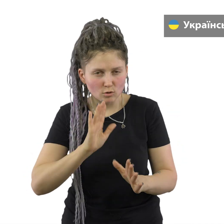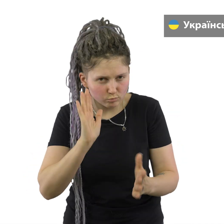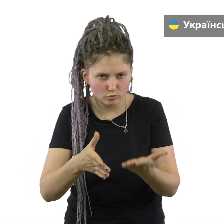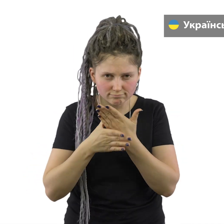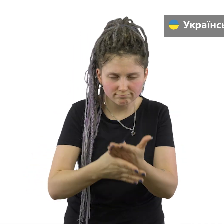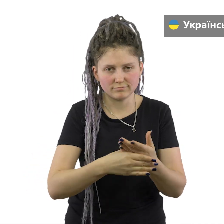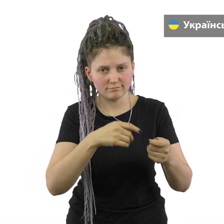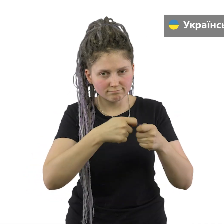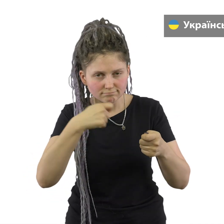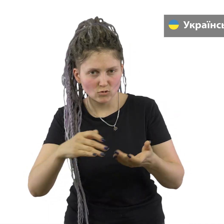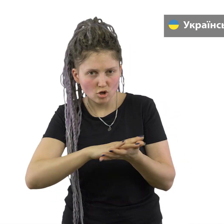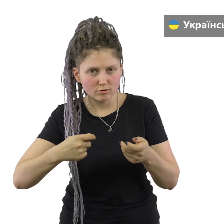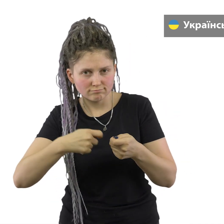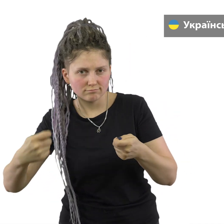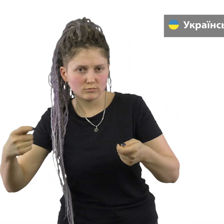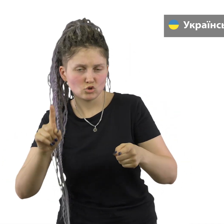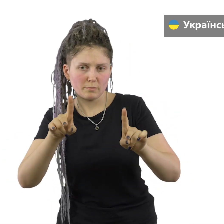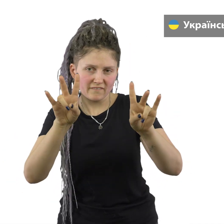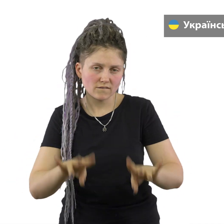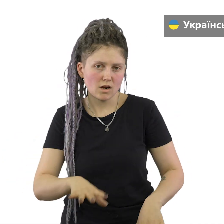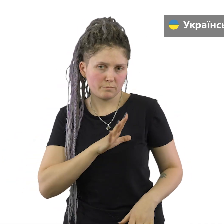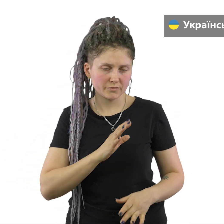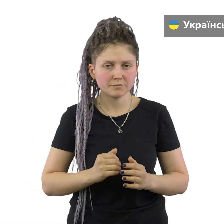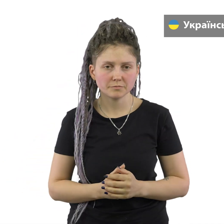Ми подбаємо про те, щоб ваше легальне перебування було продовжено.